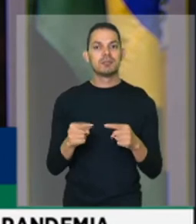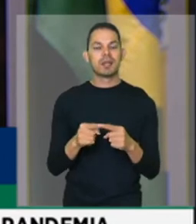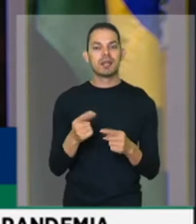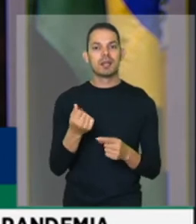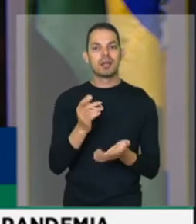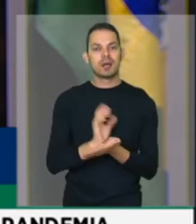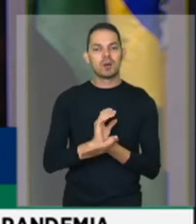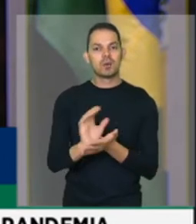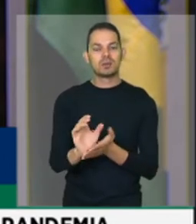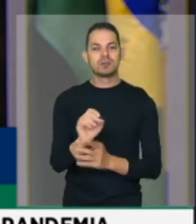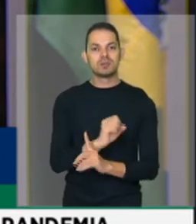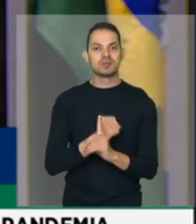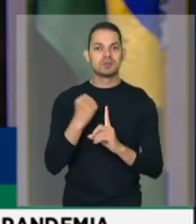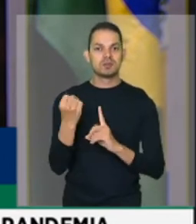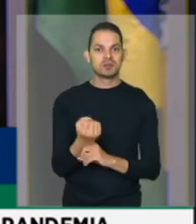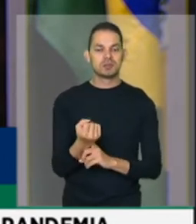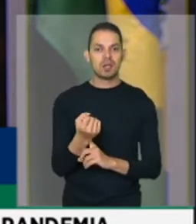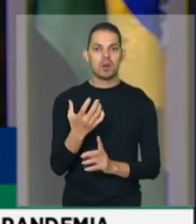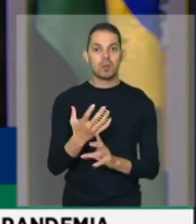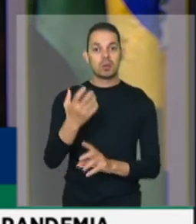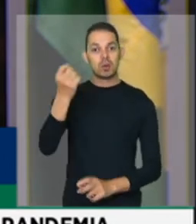CONTRIBUIÇÃO SOCIAL SOBRE O LUCRO LÍQUIDO FOI MANTIDA NO TEXTO DO CAPUT PELO SENADO